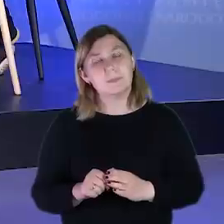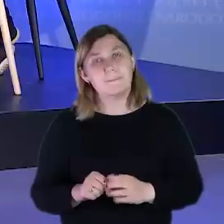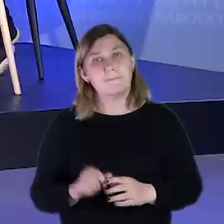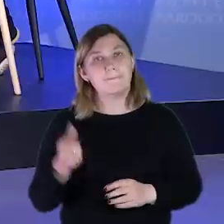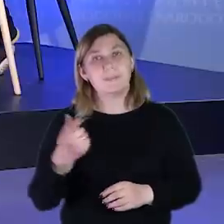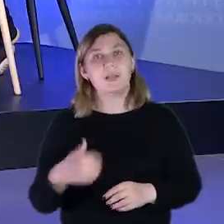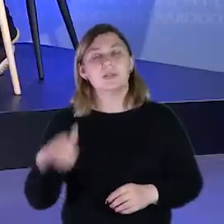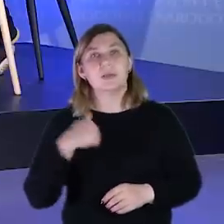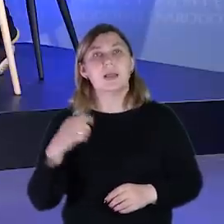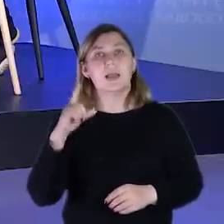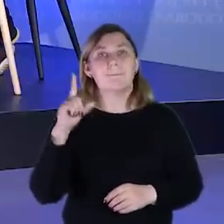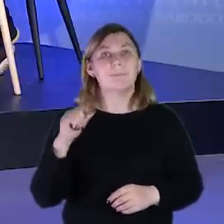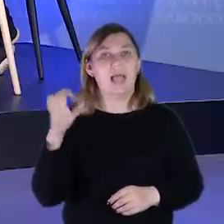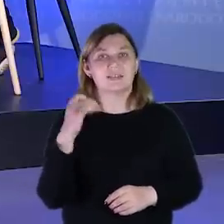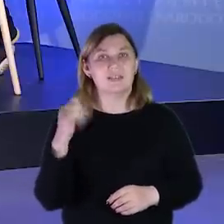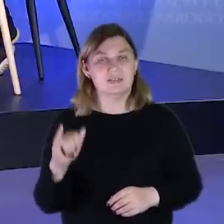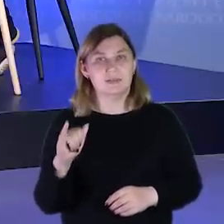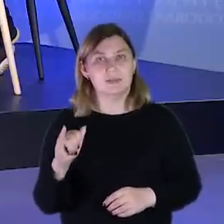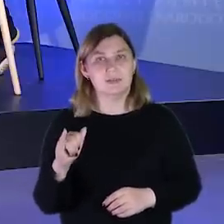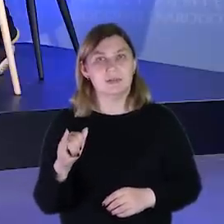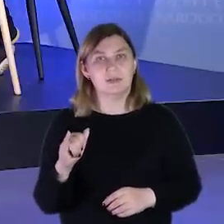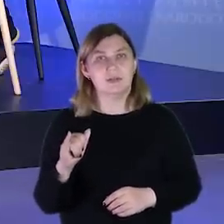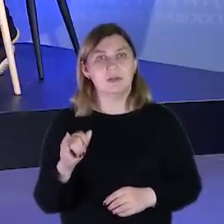nie był Sergiusz Piasecki jakimś